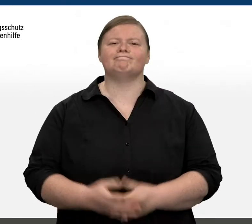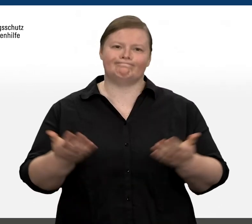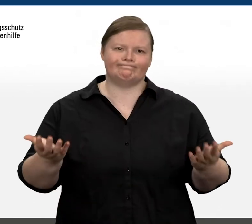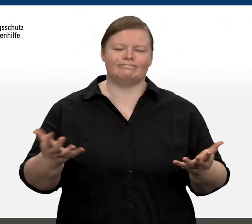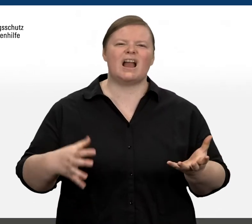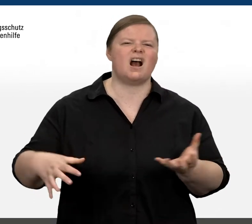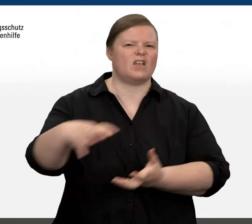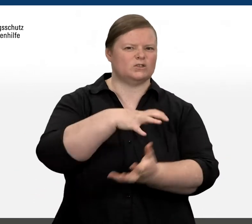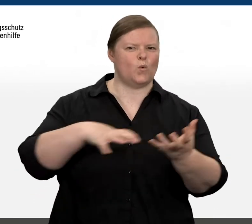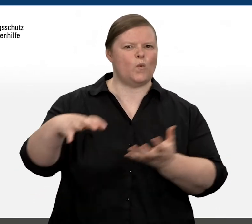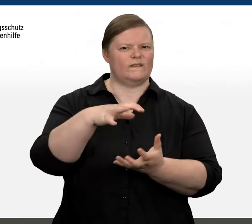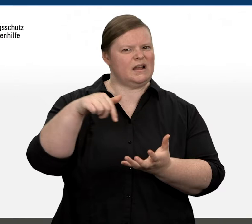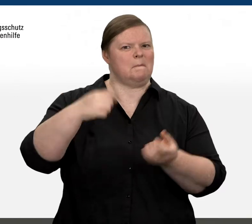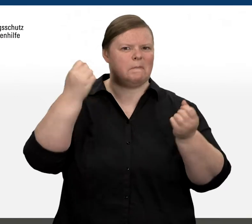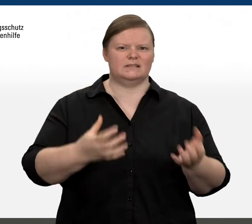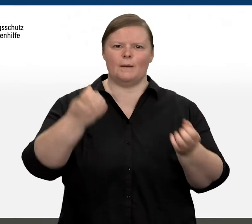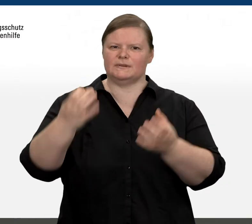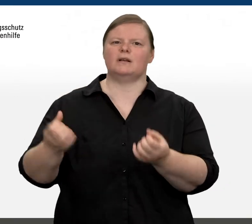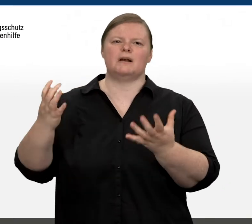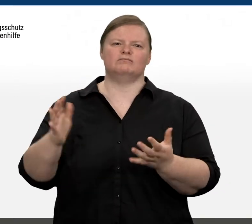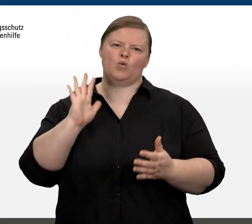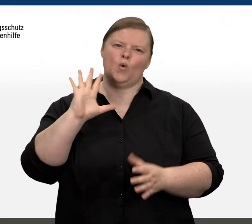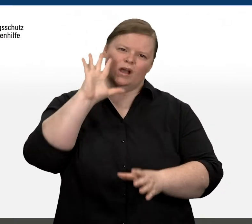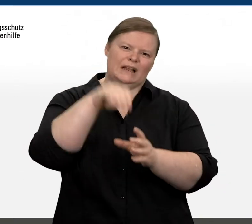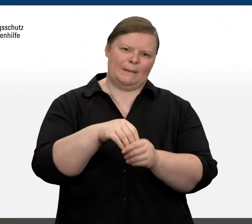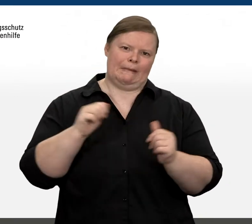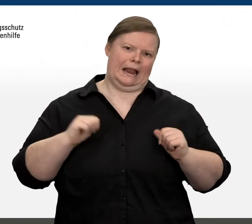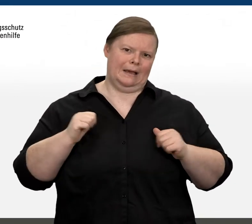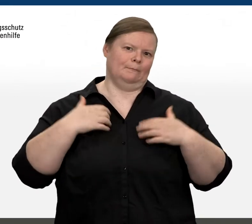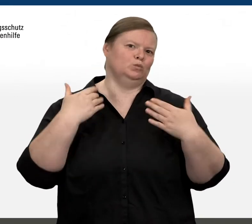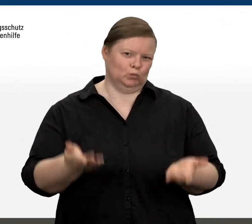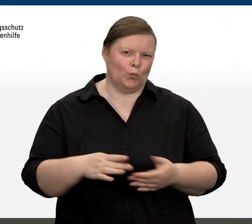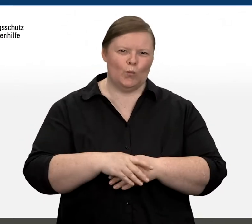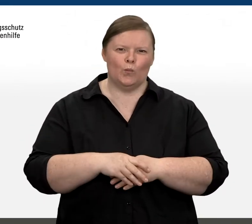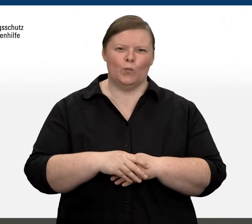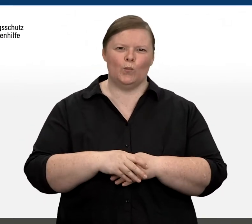Katastrophen gehören zum Leben.